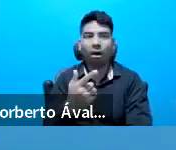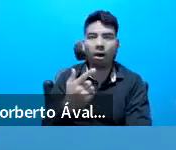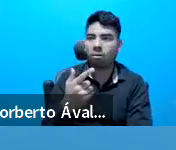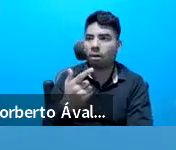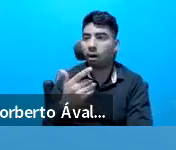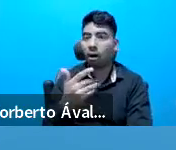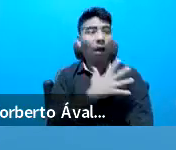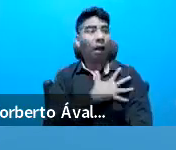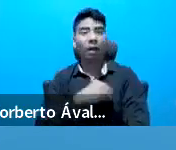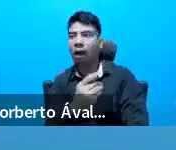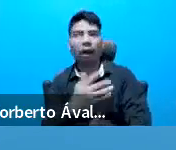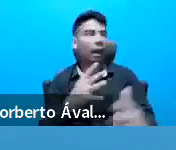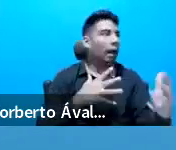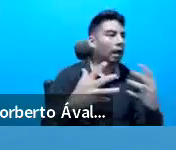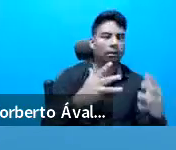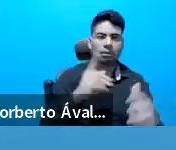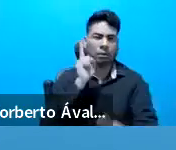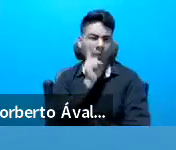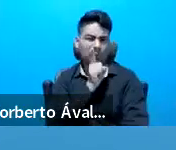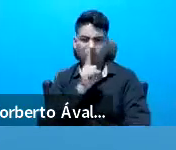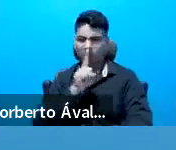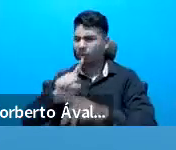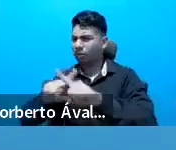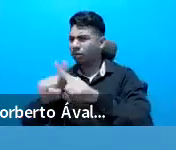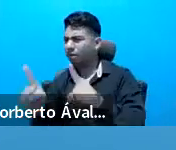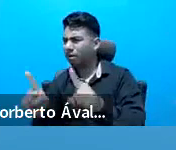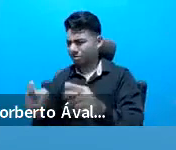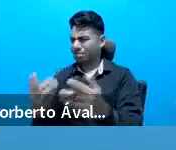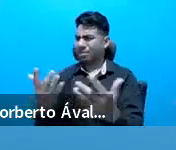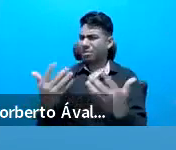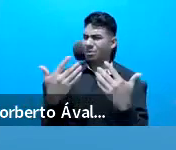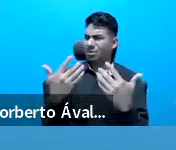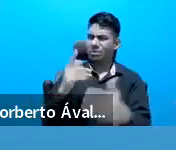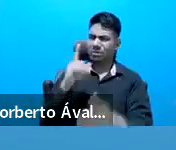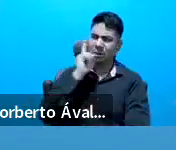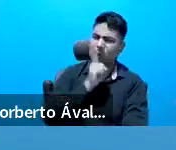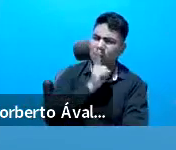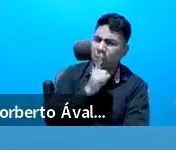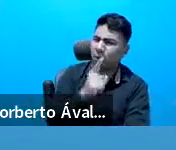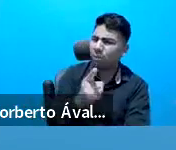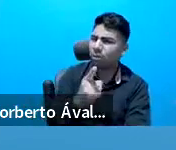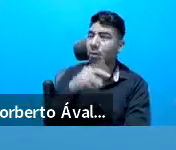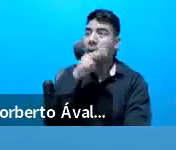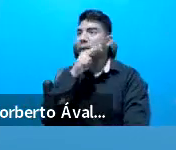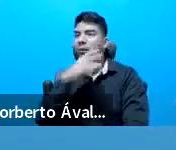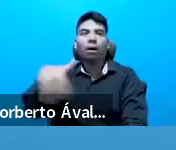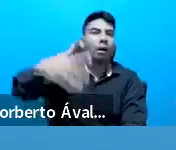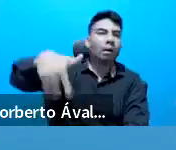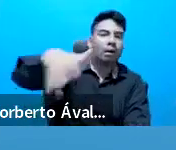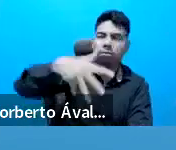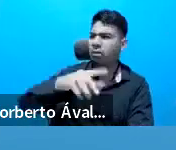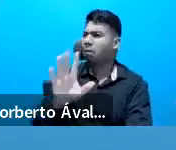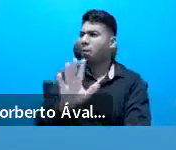oyente no tendría esto ía ese comportamiento en ía ese comportamiento Entonces, repente, yo no entendía por qué porque se porque se comportan así entonces